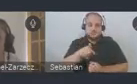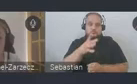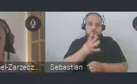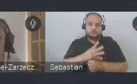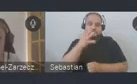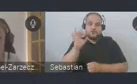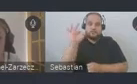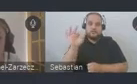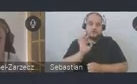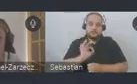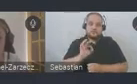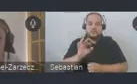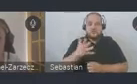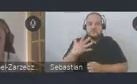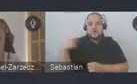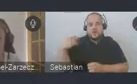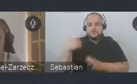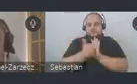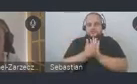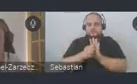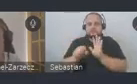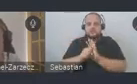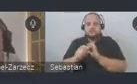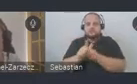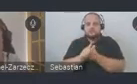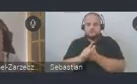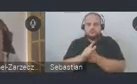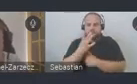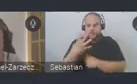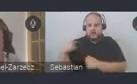że tylko 44% Polaków w wieku 16-74 lata